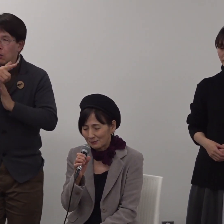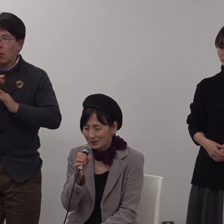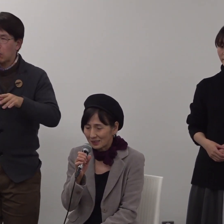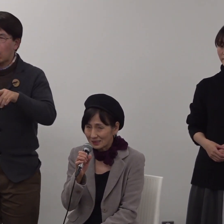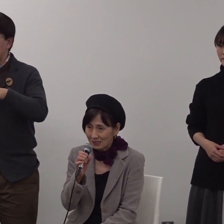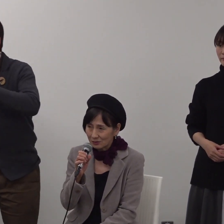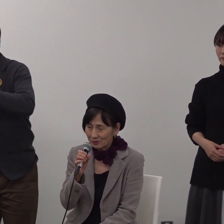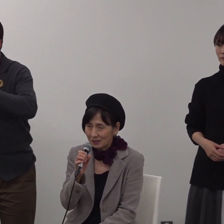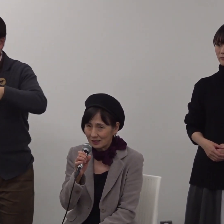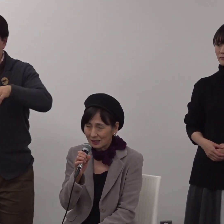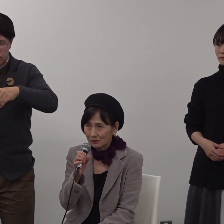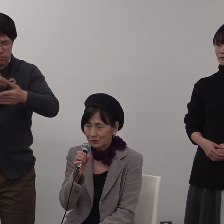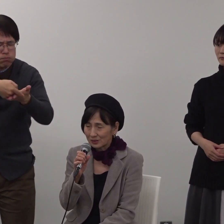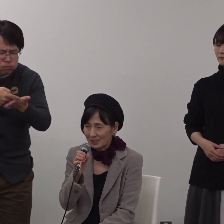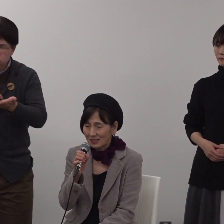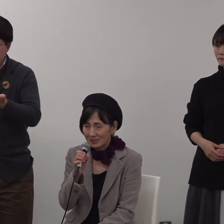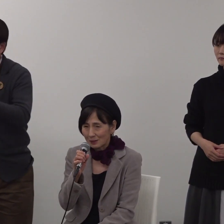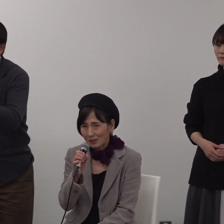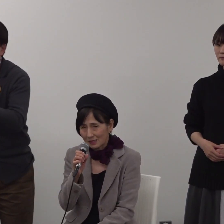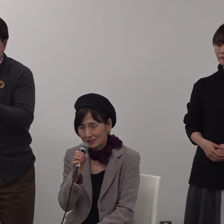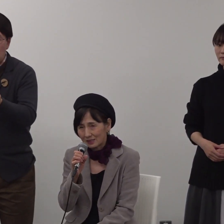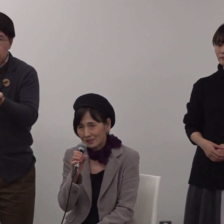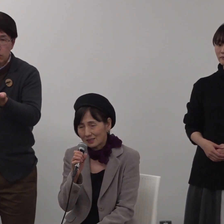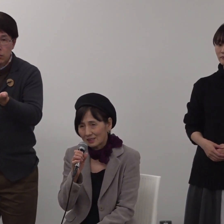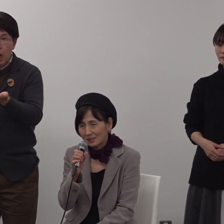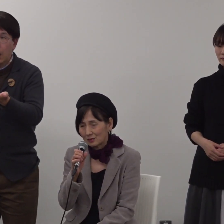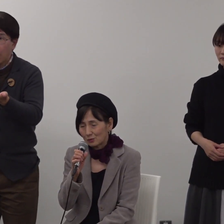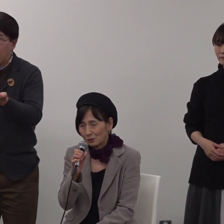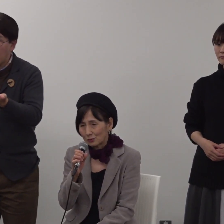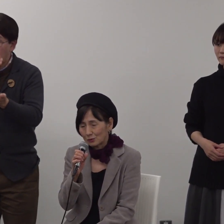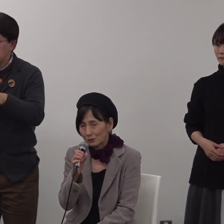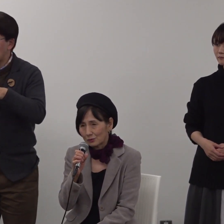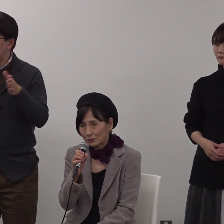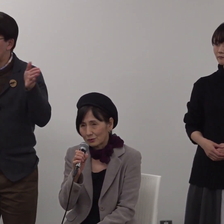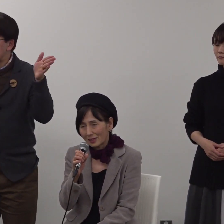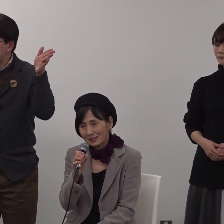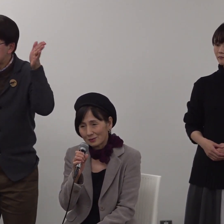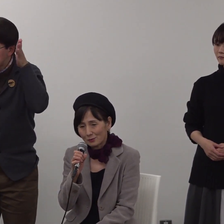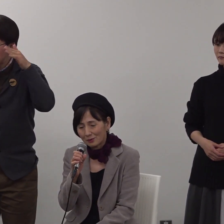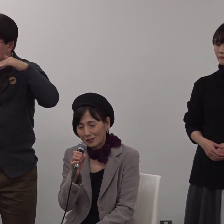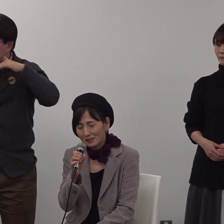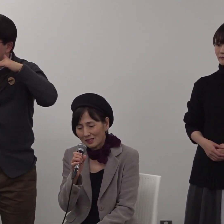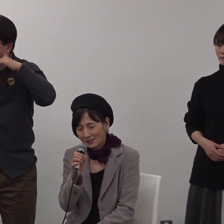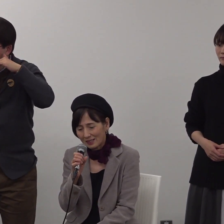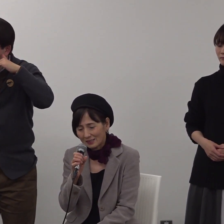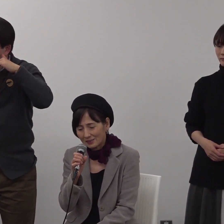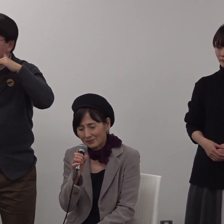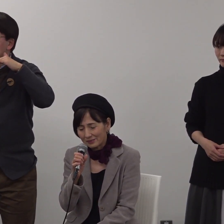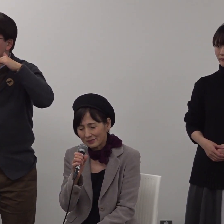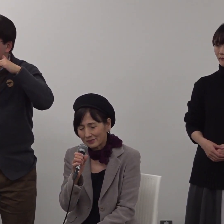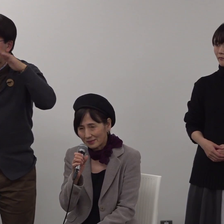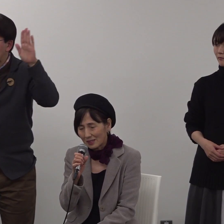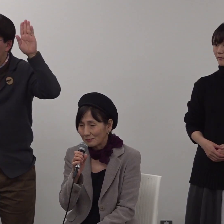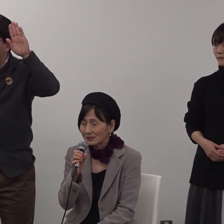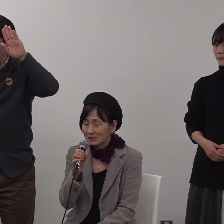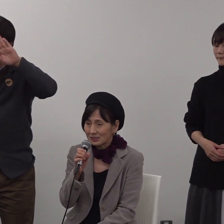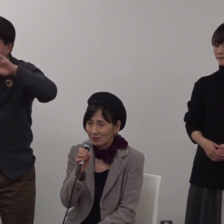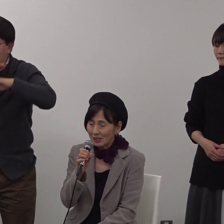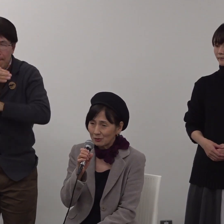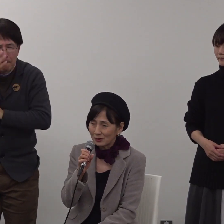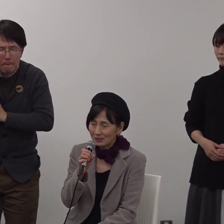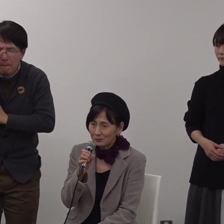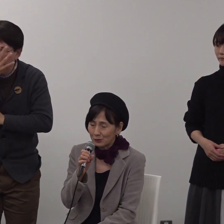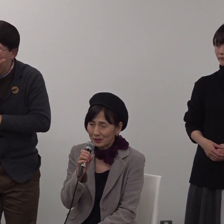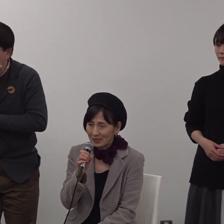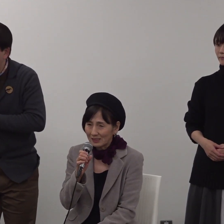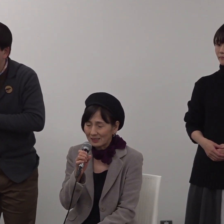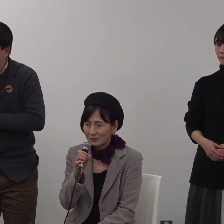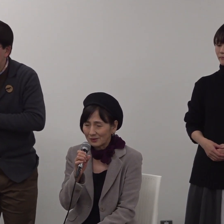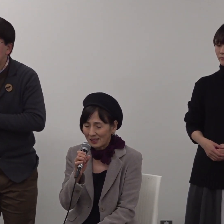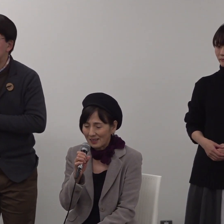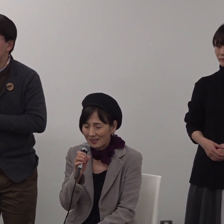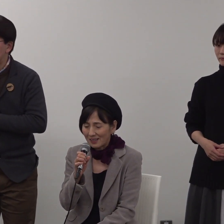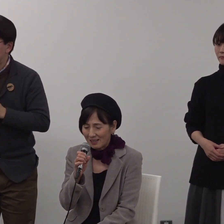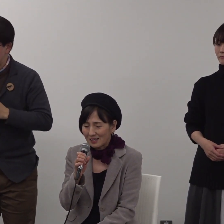やっぱり最初に 視野が狭いあと暗いところが見えないということで 父親も同じ病気だったので